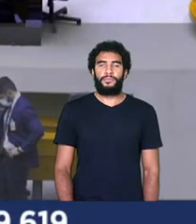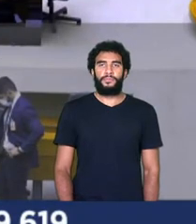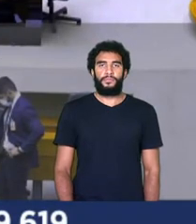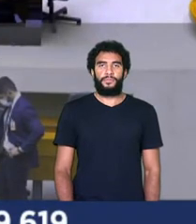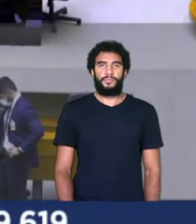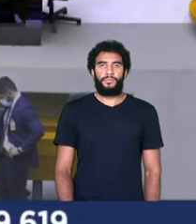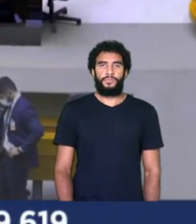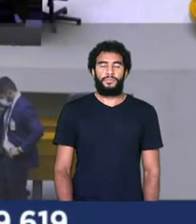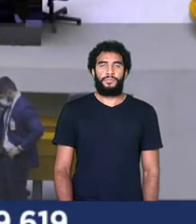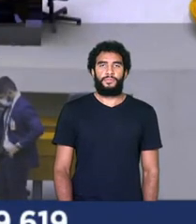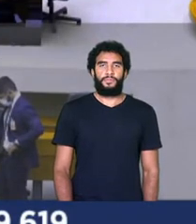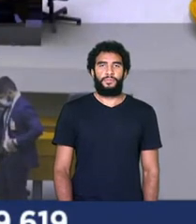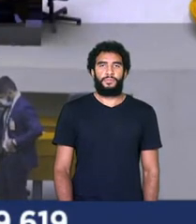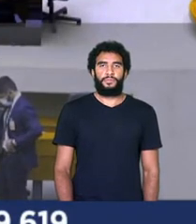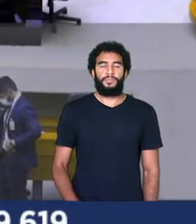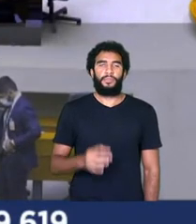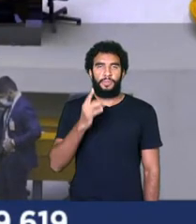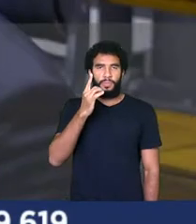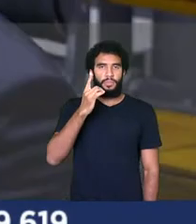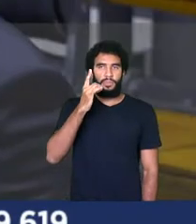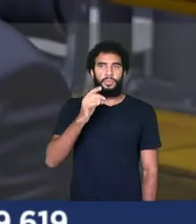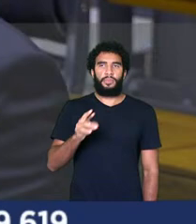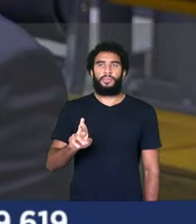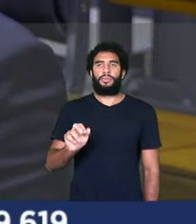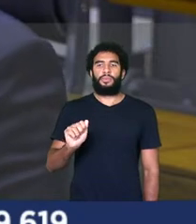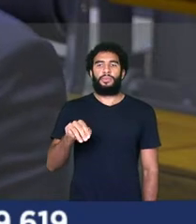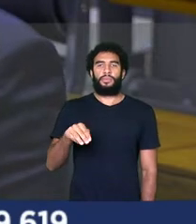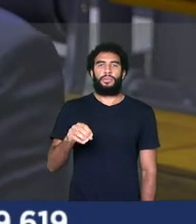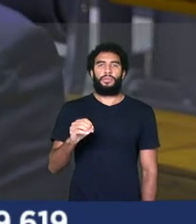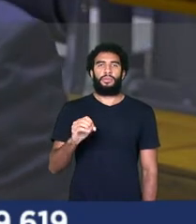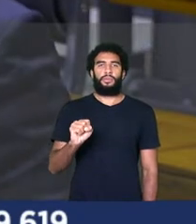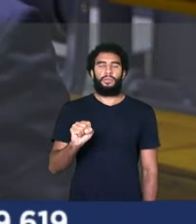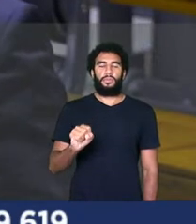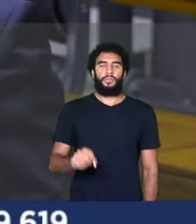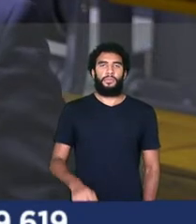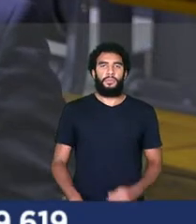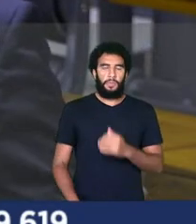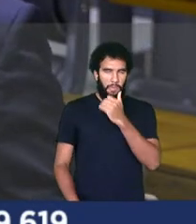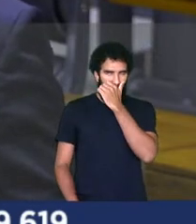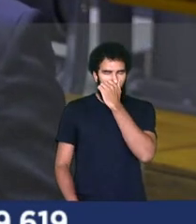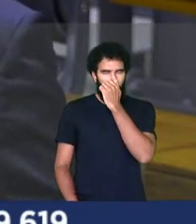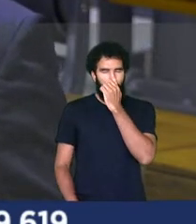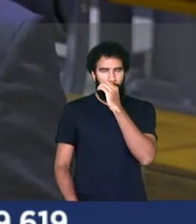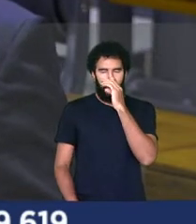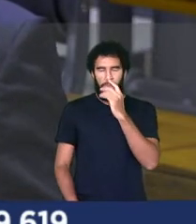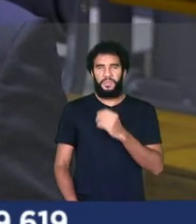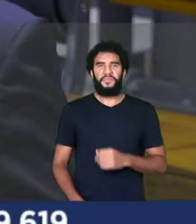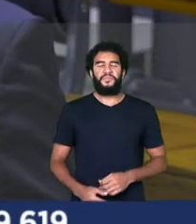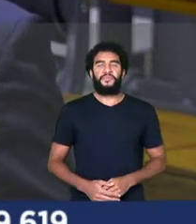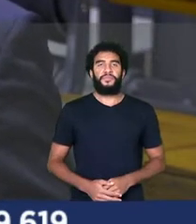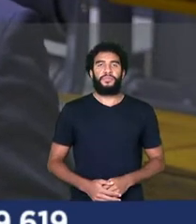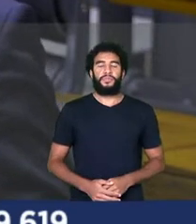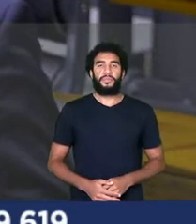PELO PSD, SENHOR PRESIDENTE. -- [PRESIDENTE]: ORIENTAÇÃO PELO PSD, DEPUTADO MARCELO RAMOS. [DEPUTADO]: SENHOR PRESIDENTE, VEJA SÓ, EU SOU